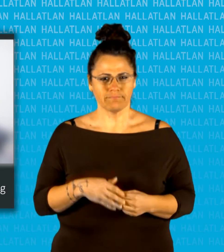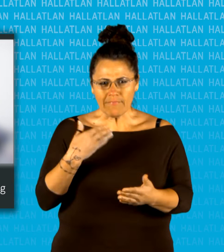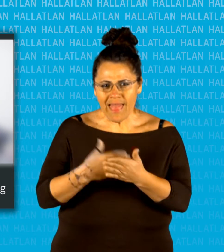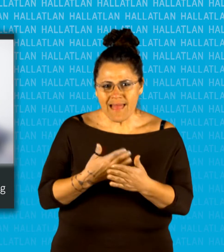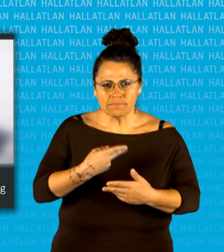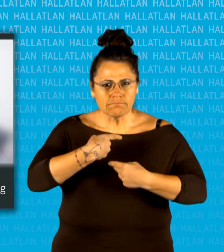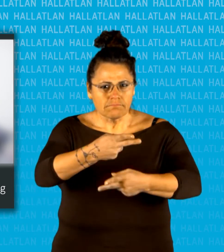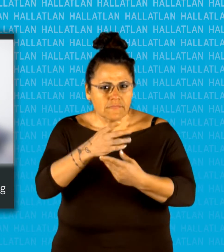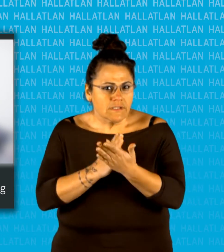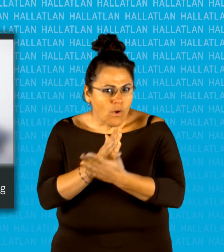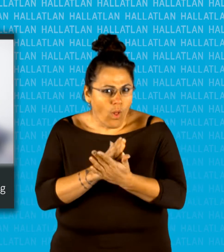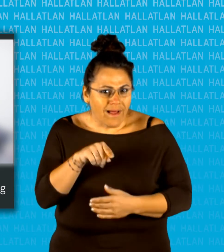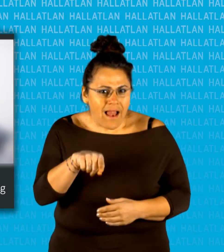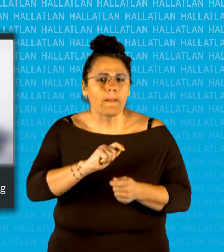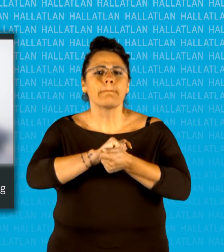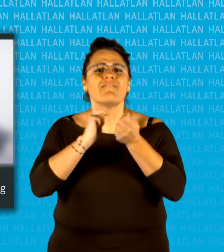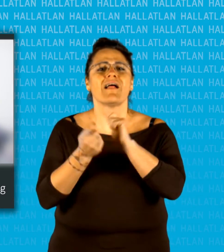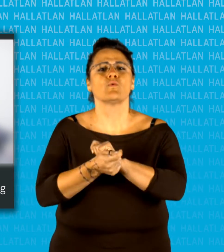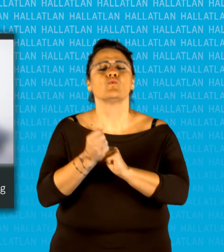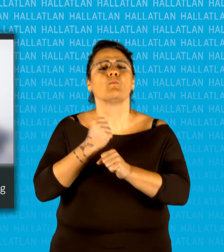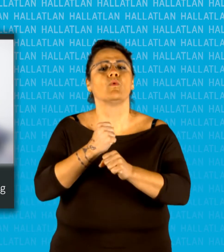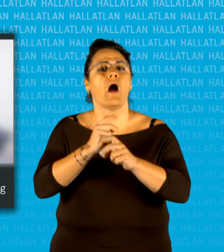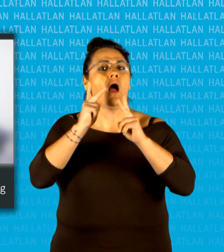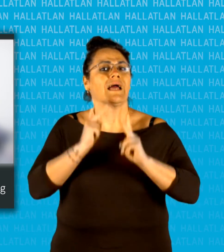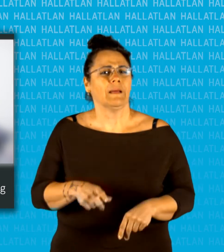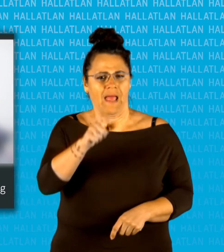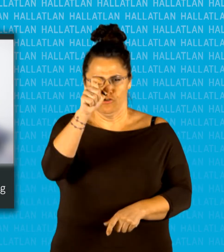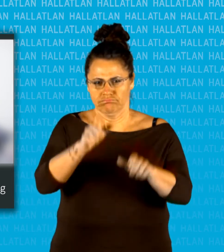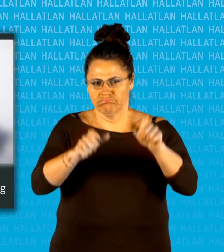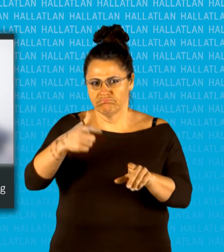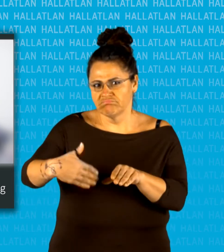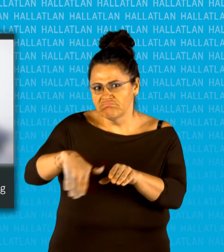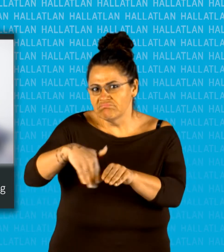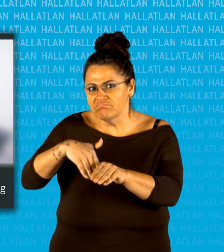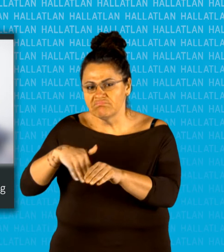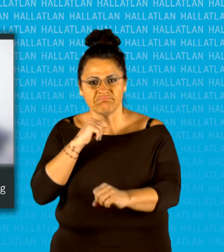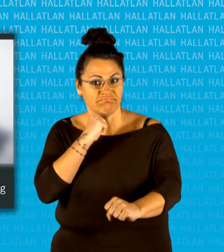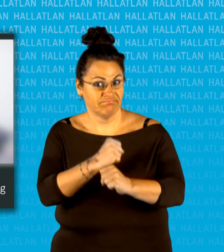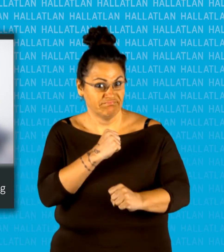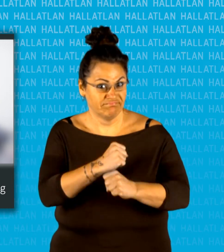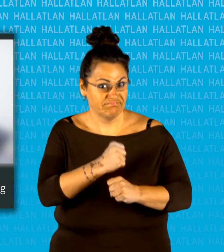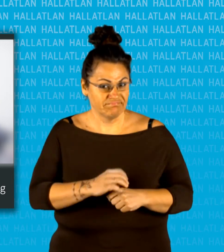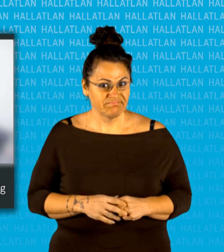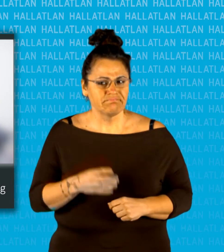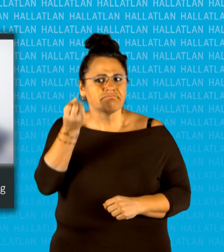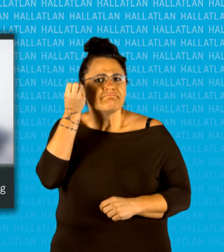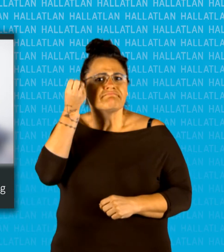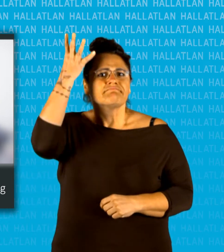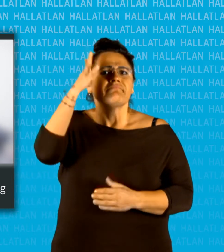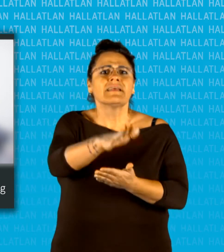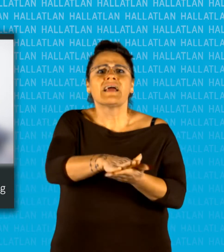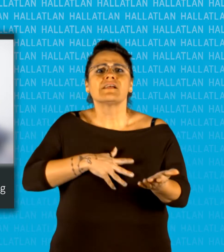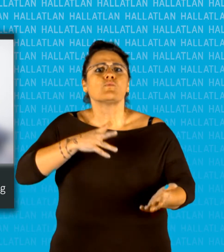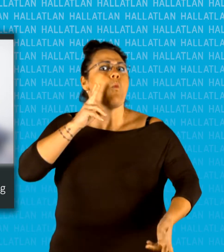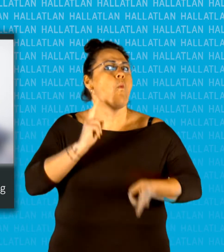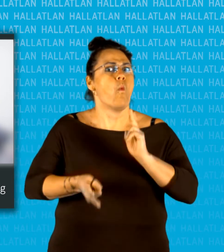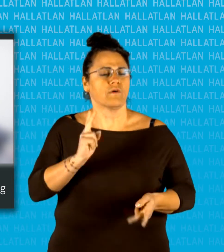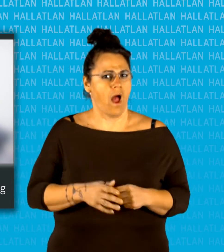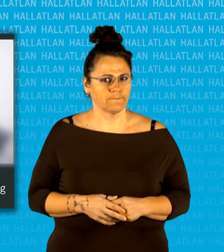A megváltozott munkaképességűeket foglalkoztató futárszolgálat ötlete